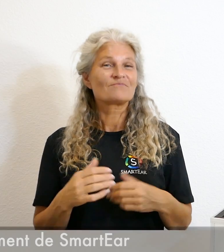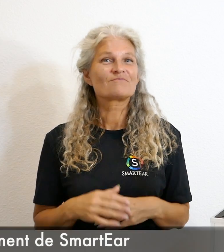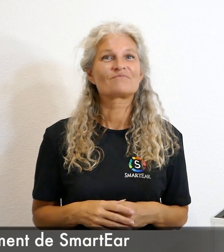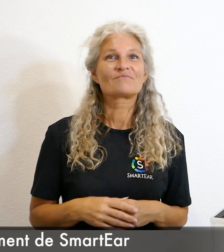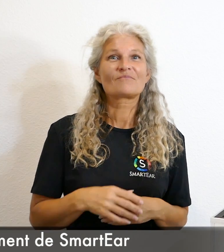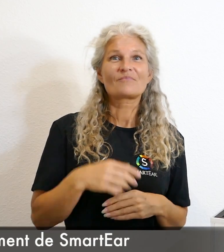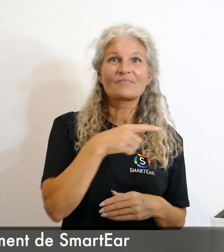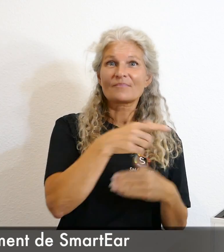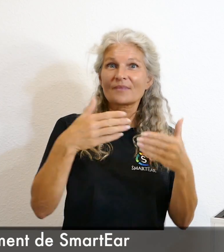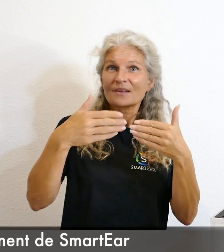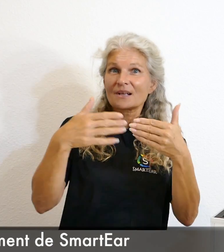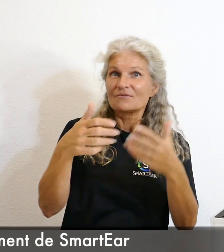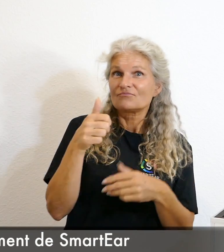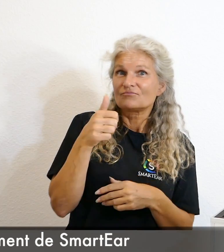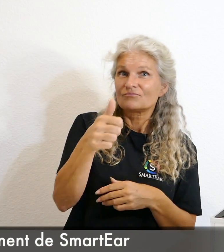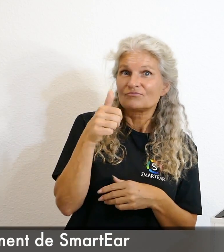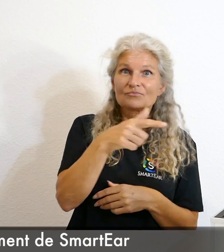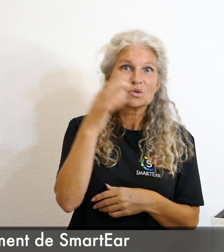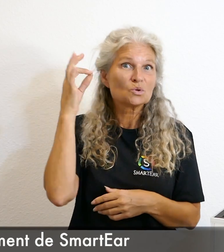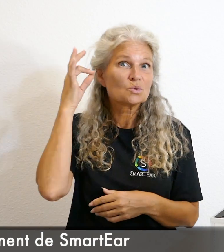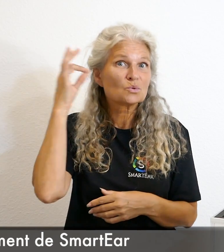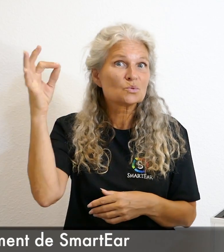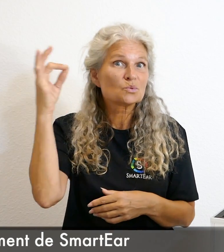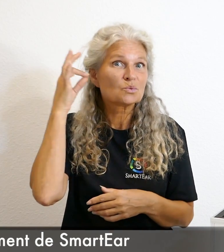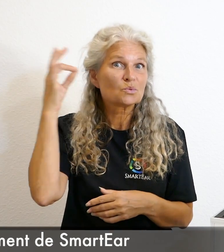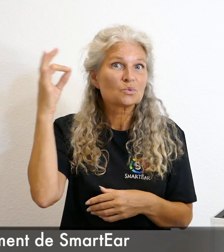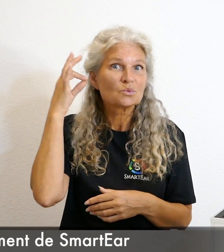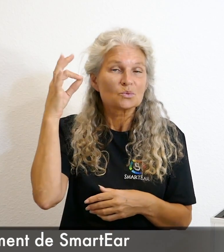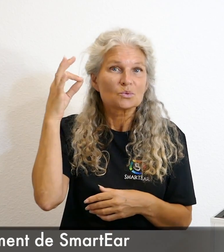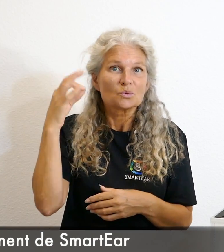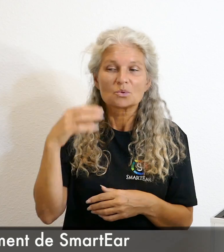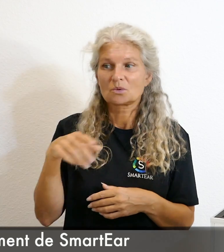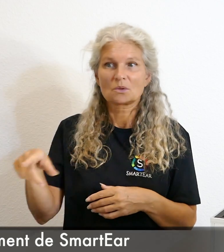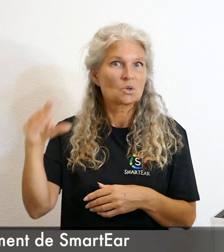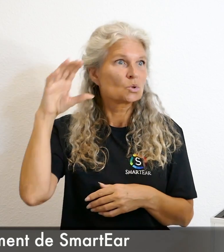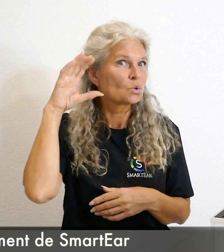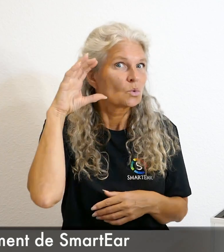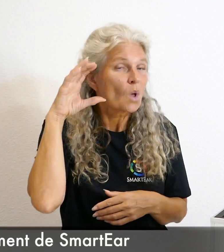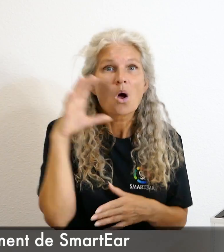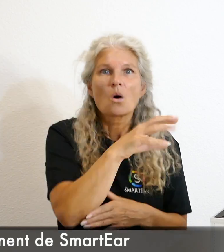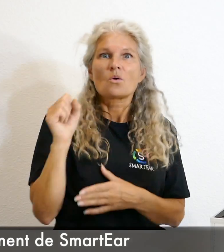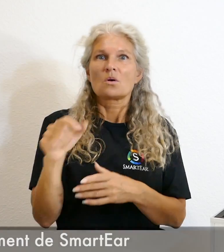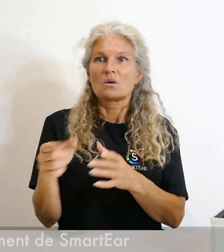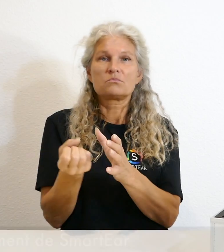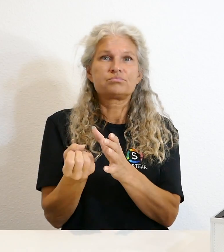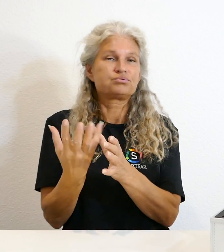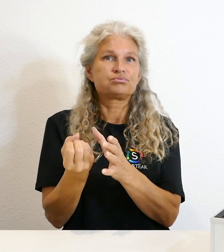Alors, le son de votre sonnette de porte va être entendu par le SmartEar